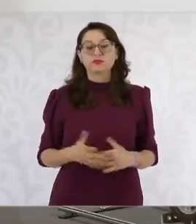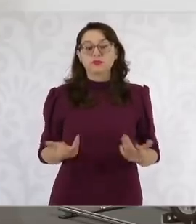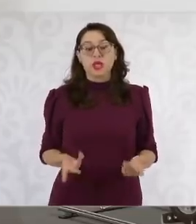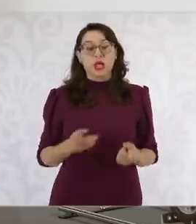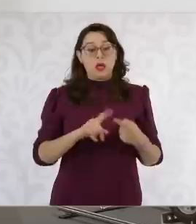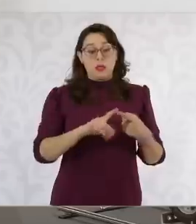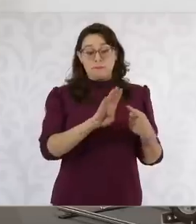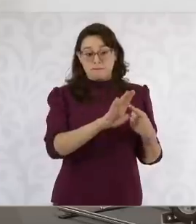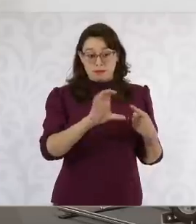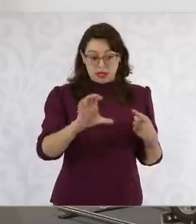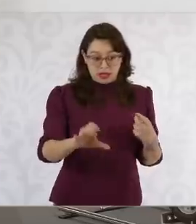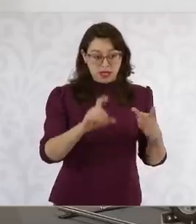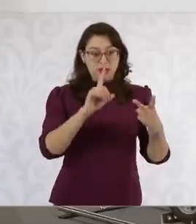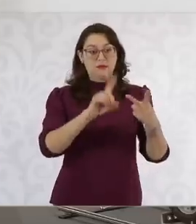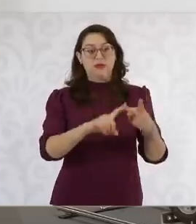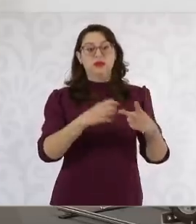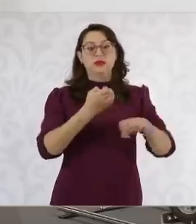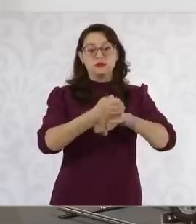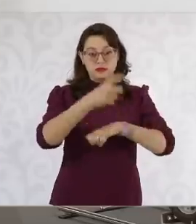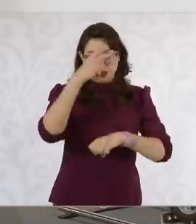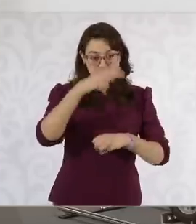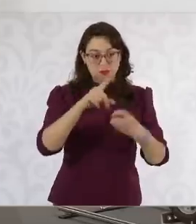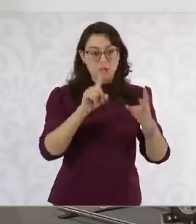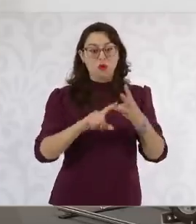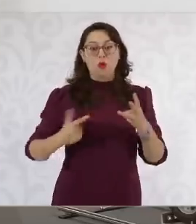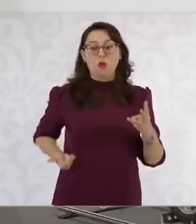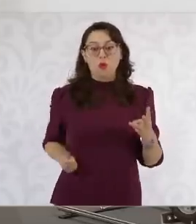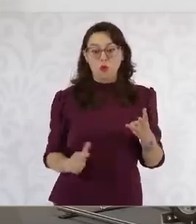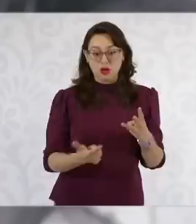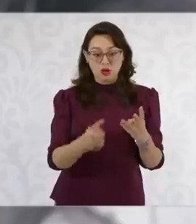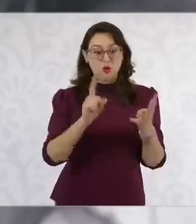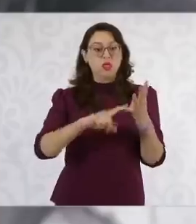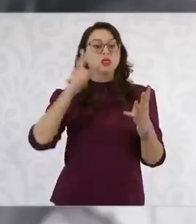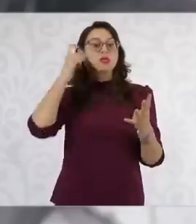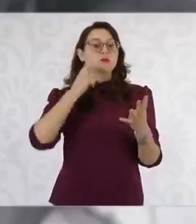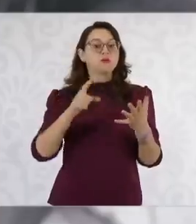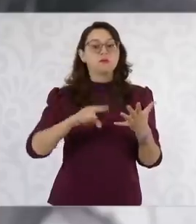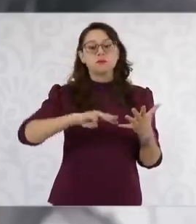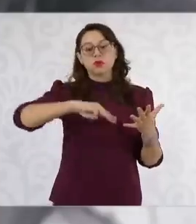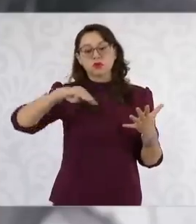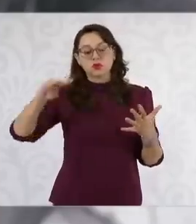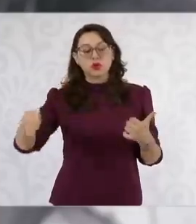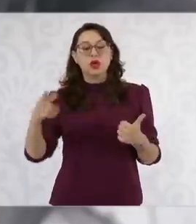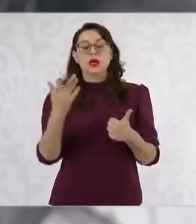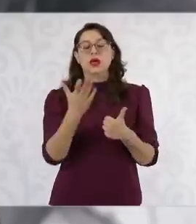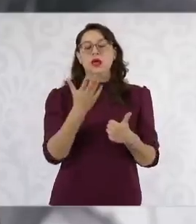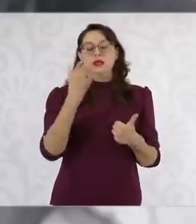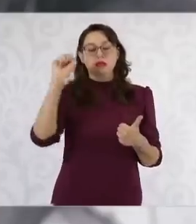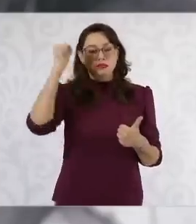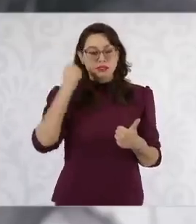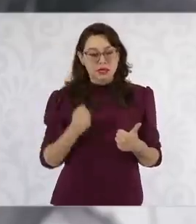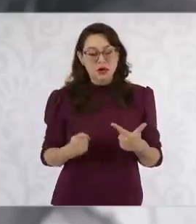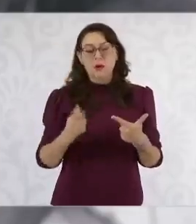California Estado de México Guanajuato Guerrero michoacn Sinaloa Sonora personal de la secretaría